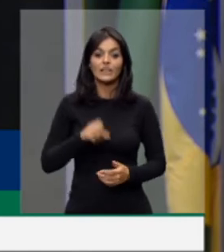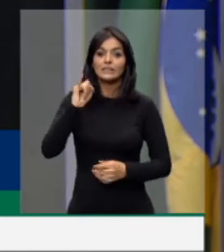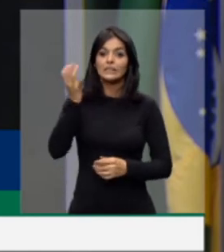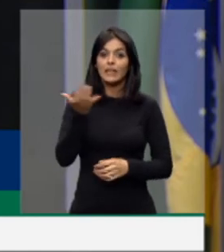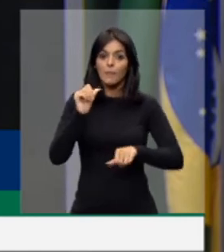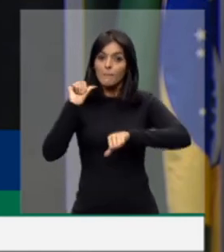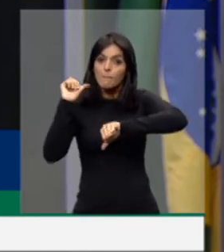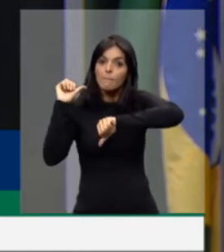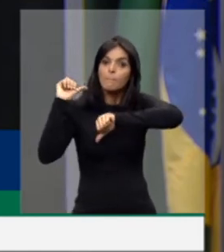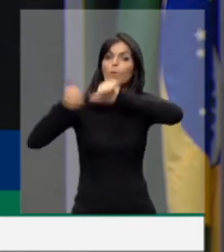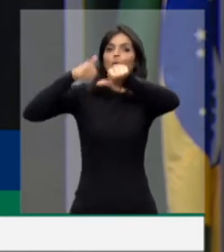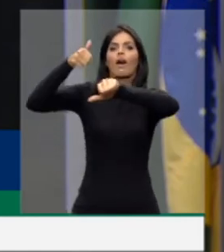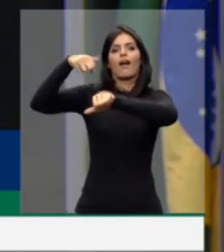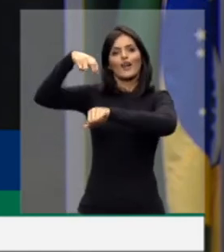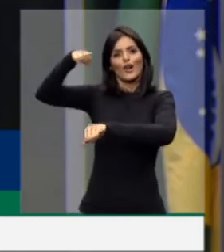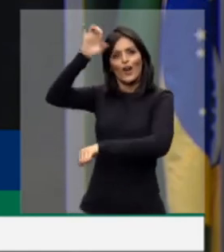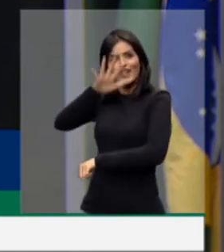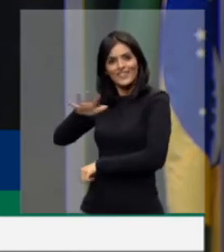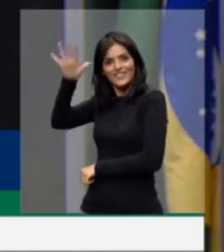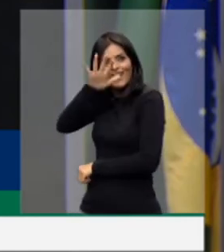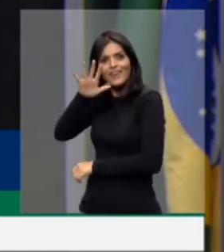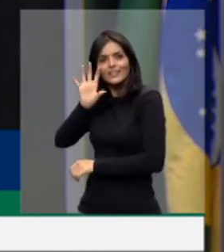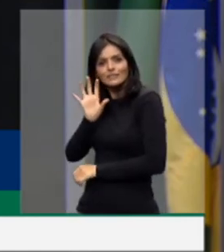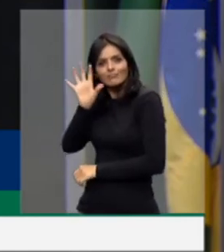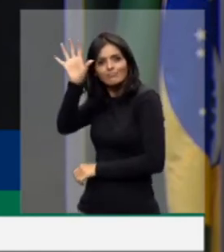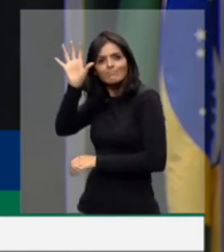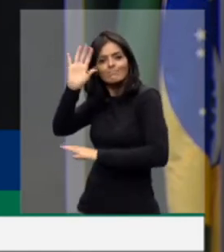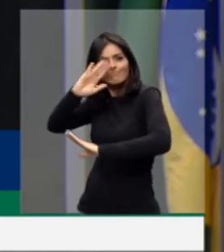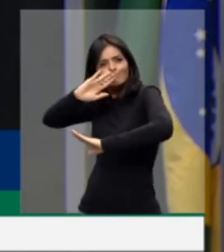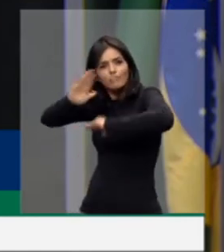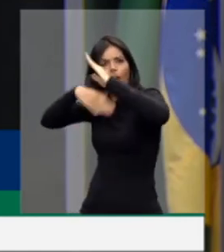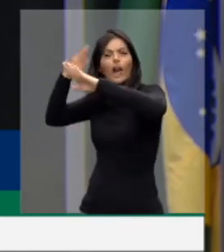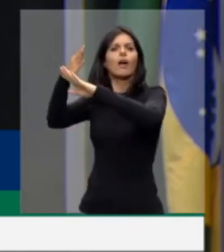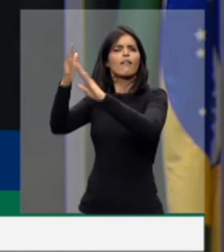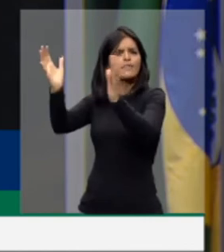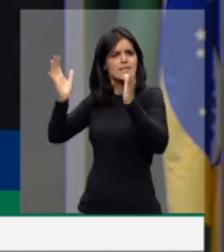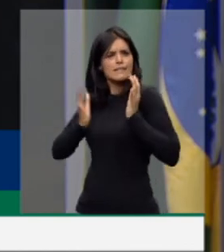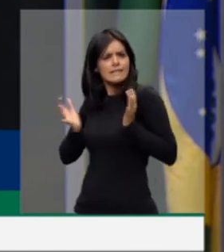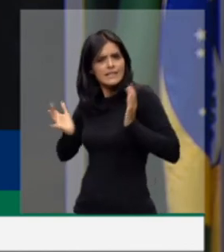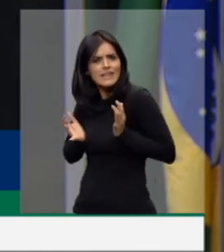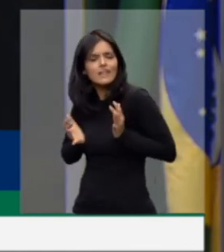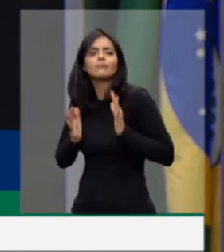JAIR BOLSONARO E COLOQUEI PARA TODOS ELES, SE QUEREM FAZER UMA TRANSFORMAÇÃO NO NORDESTE, E TRANSFORMAR O